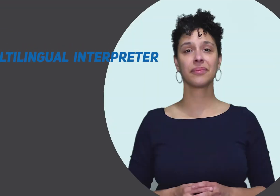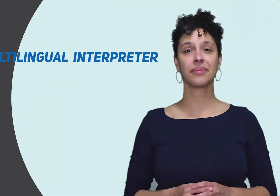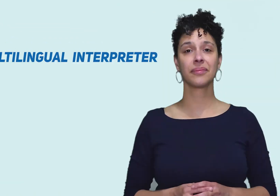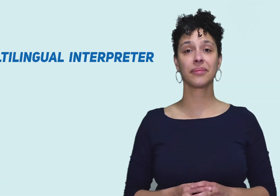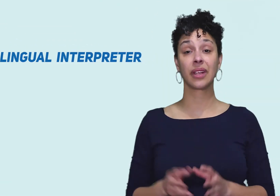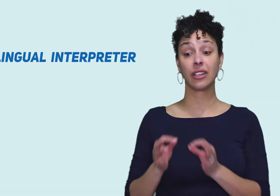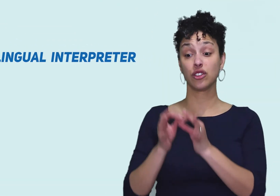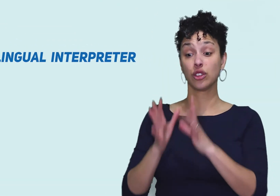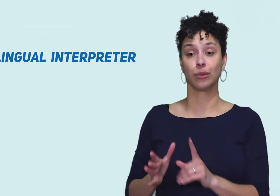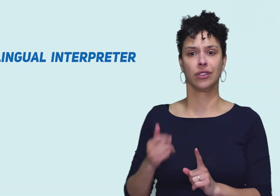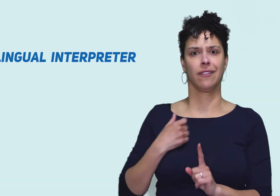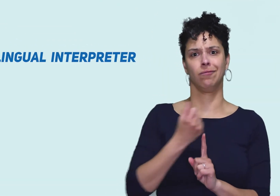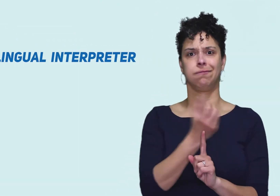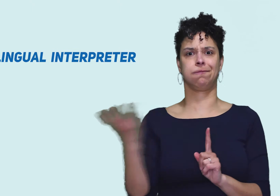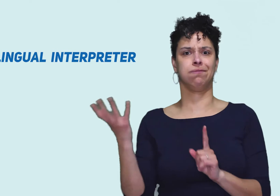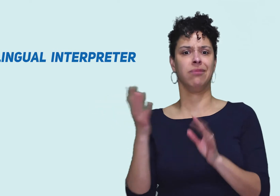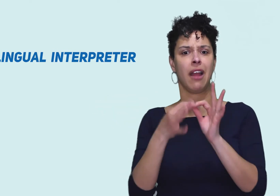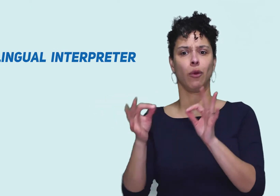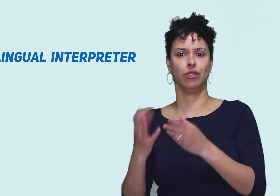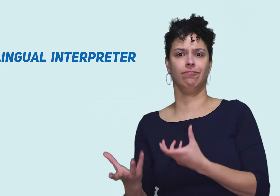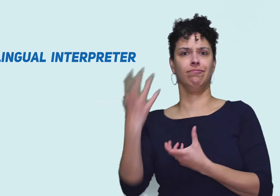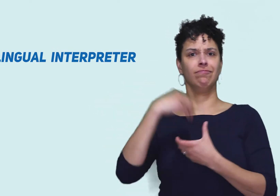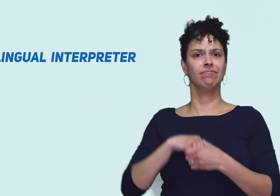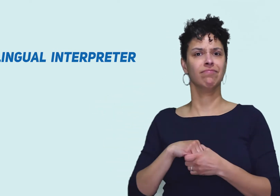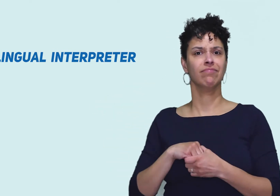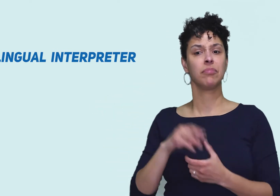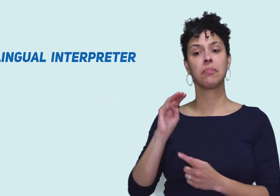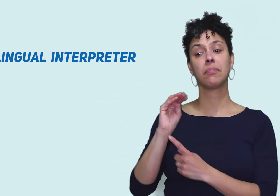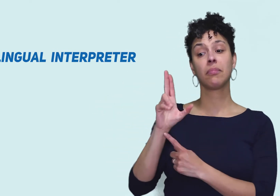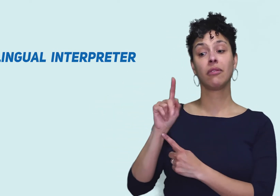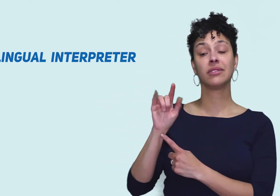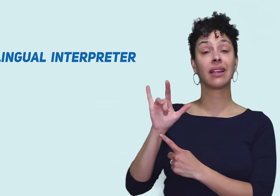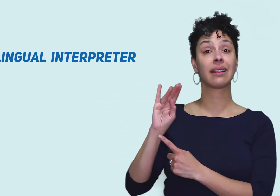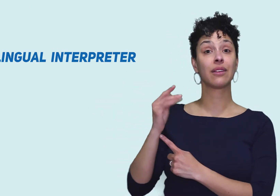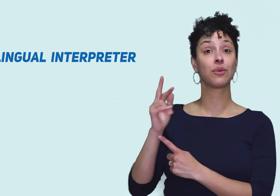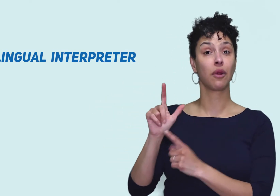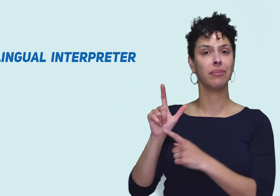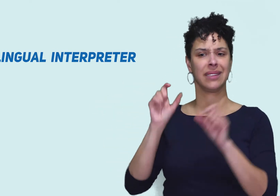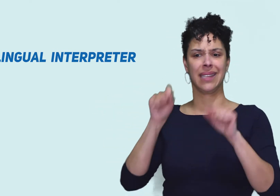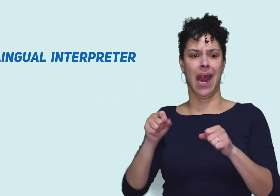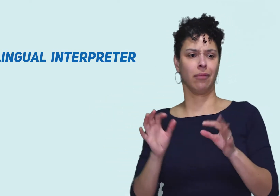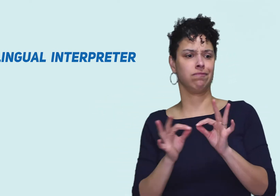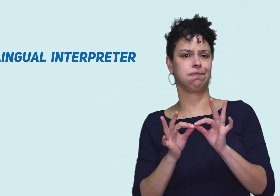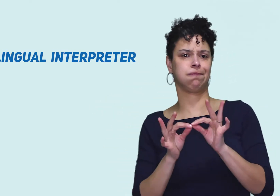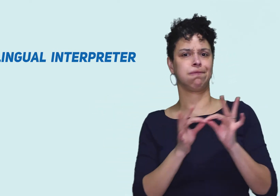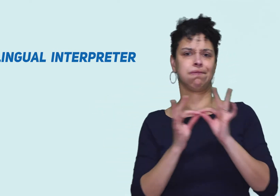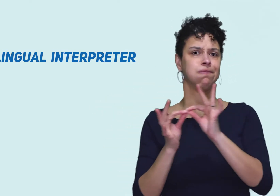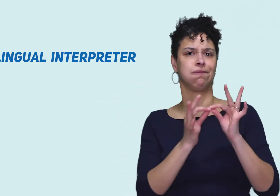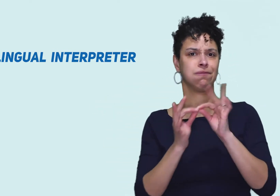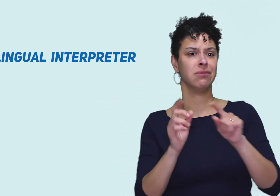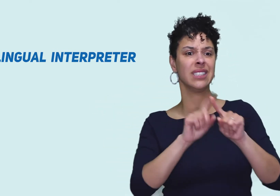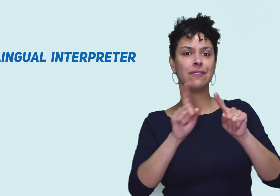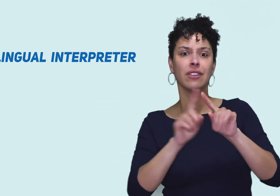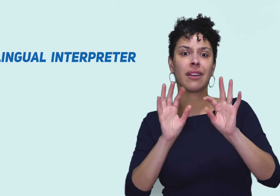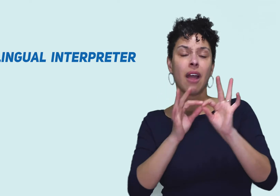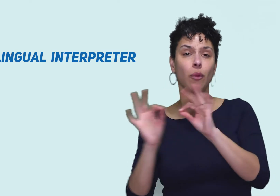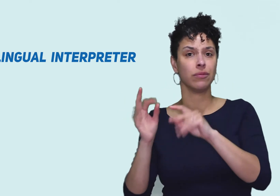Algunos intérpretes conocen tres o más idiomas. Estos intérpretes multilingües pueden interpretar entre al menos un idioma de señas